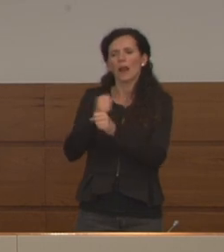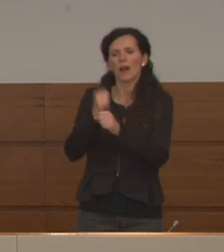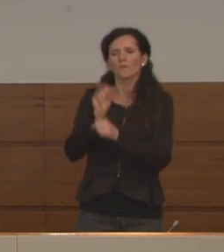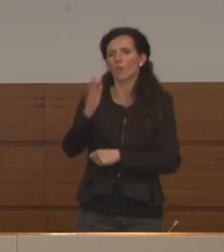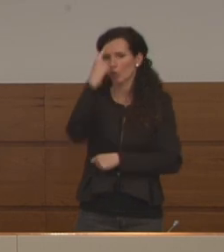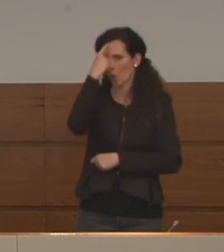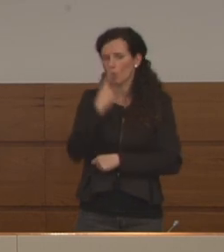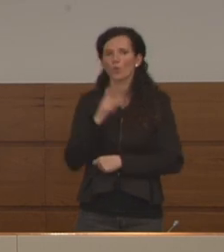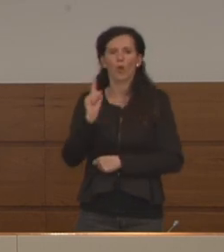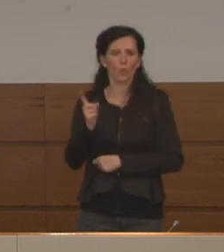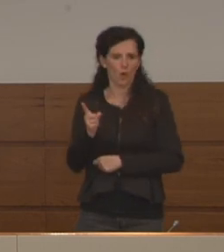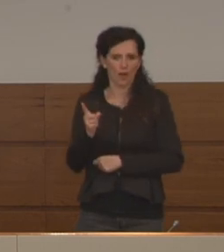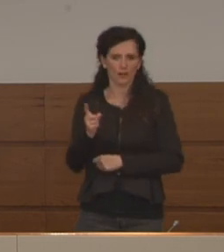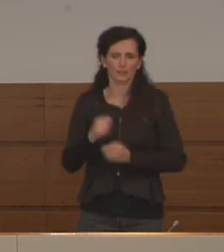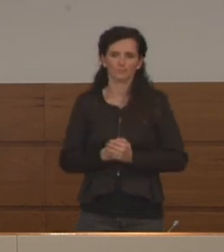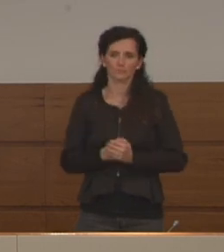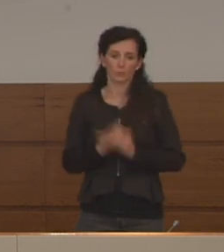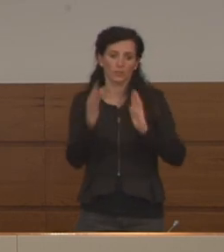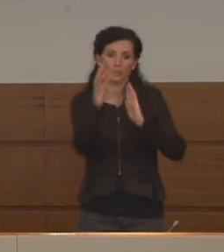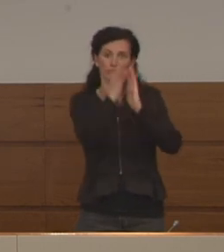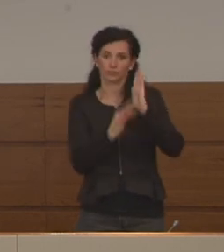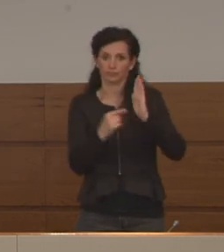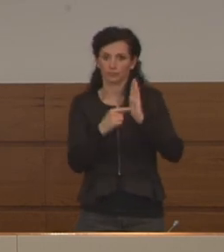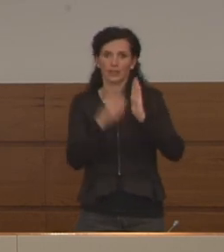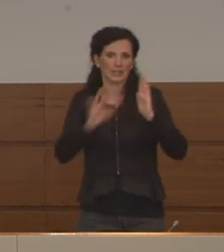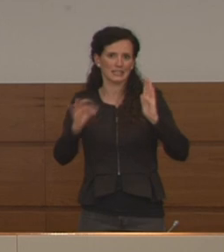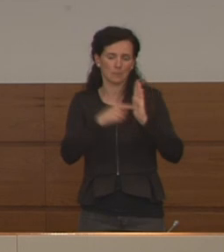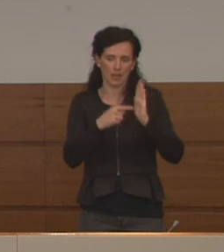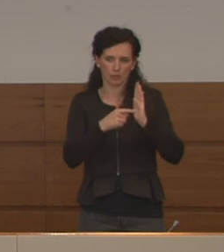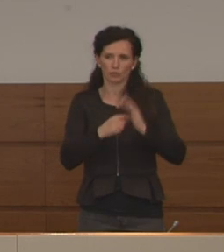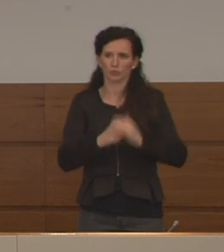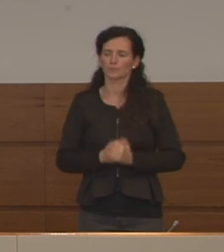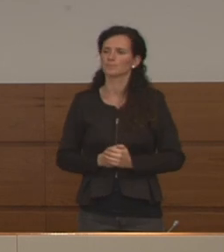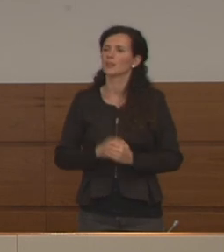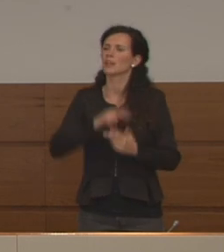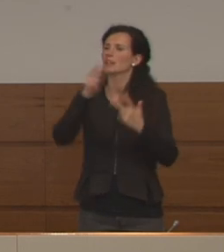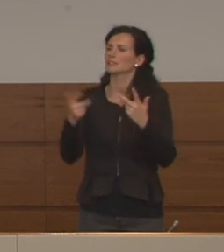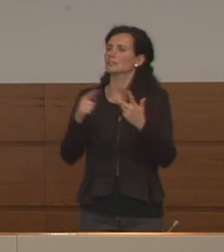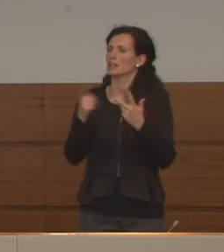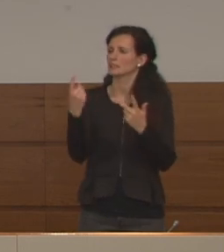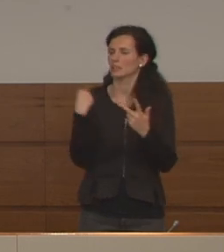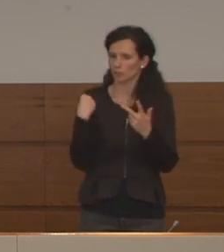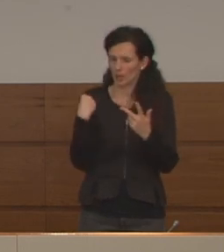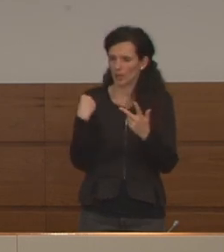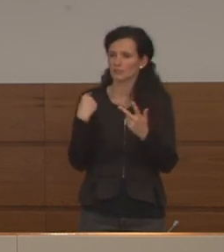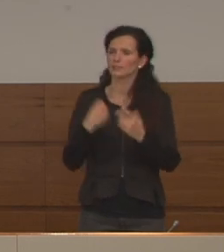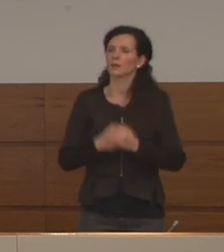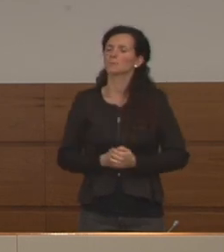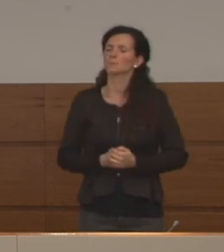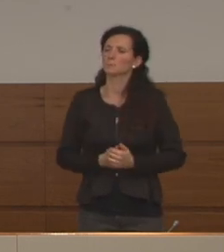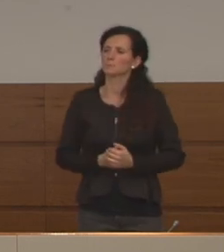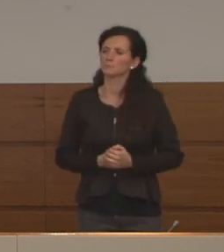Questo per quanto concerne il campione. Per quanto riguarda poi l'ultimo, l'ultima parte della sua domanda,